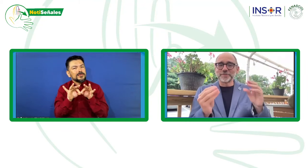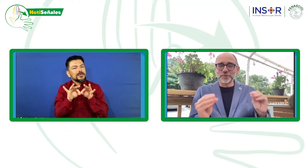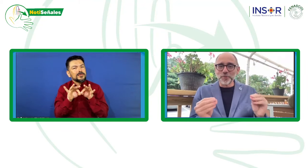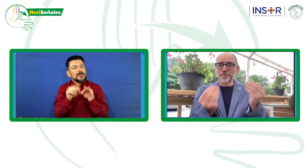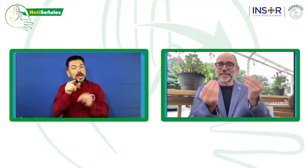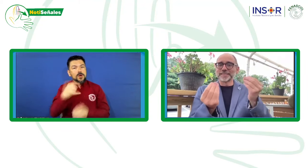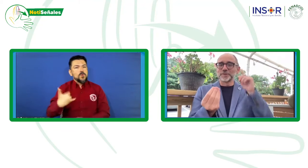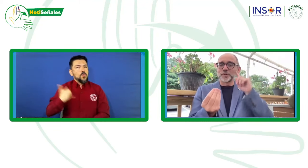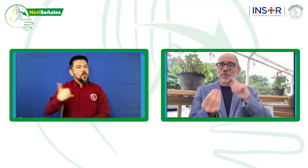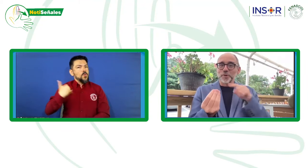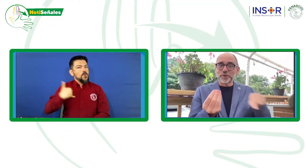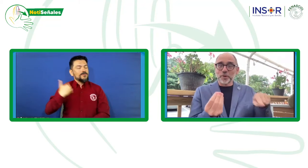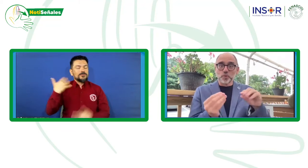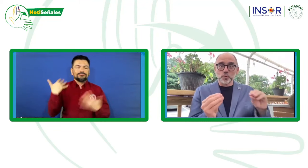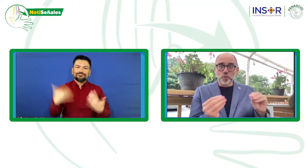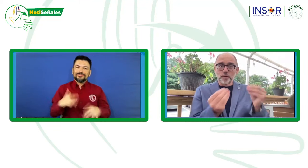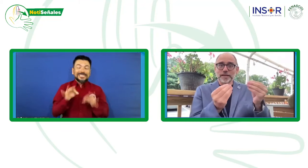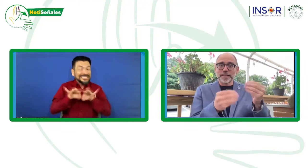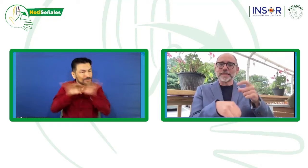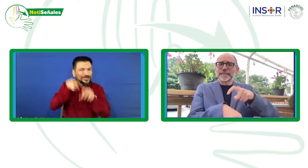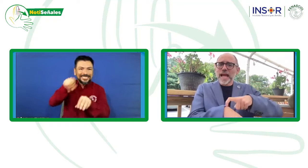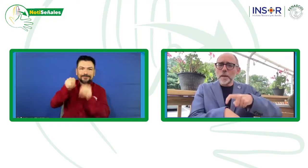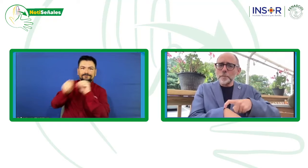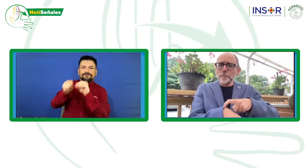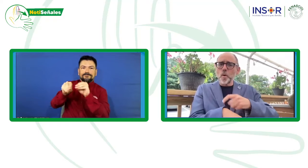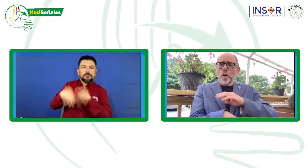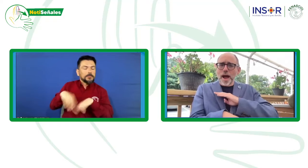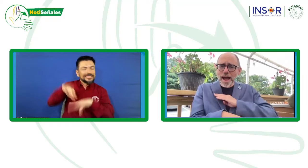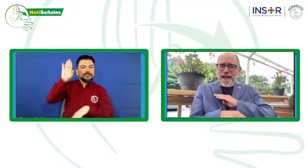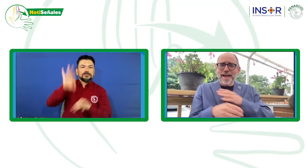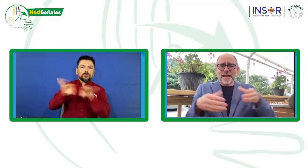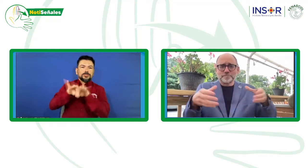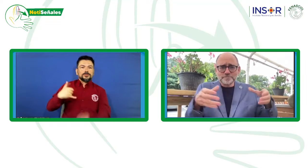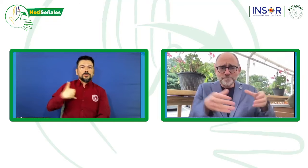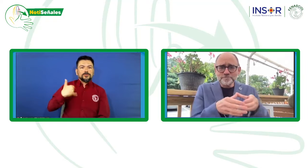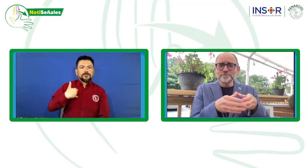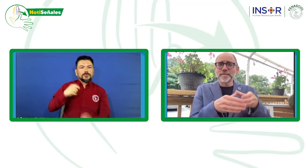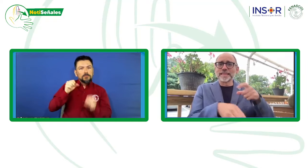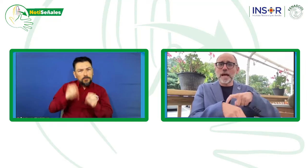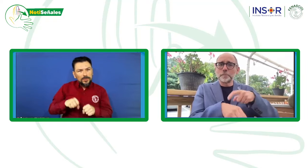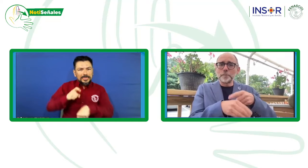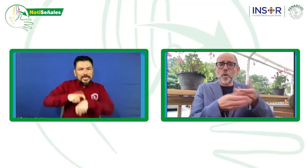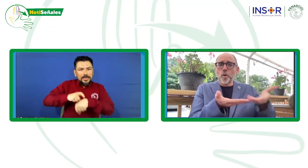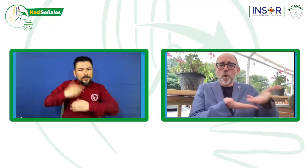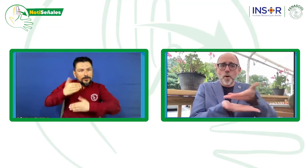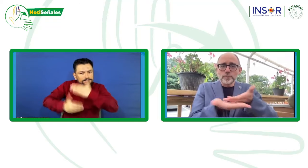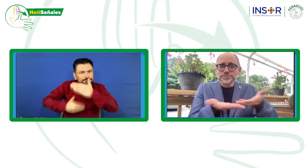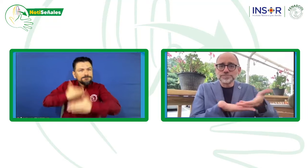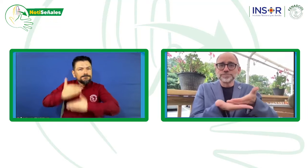lo otro que veo también es la